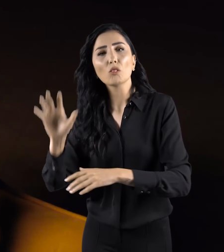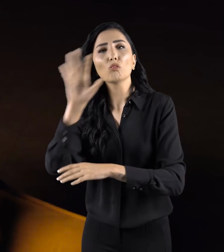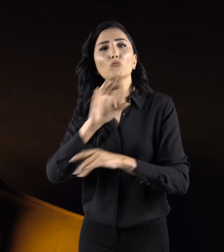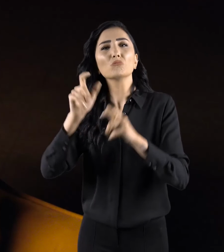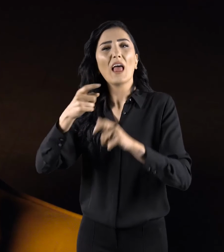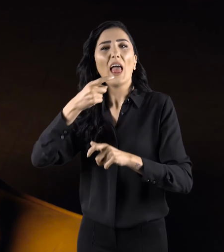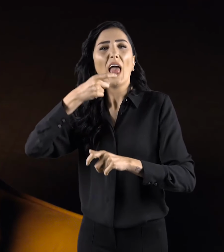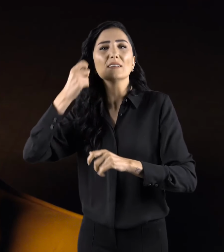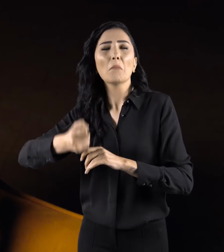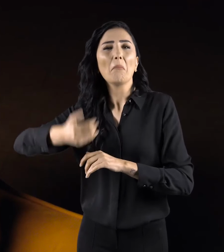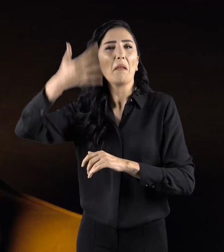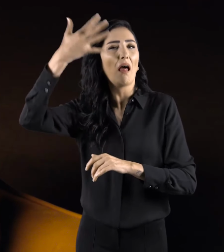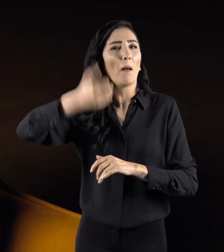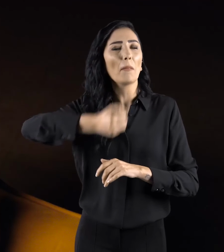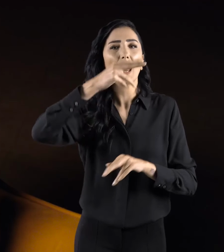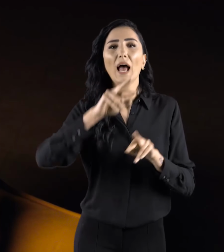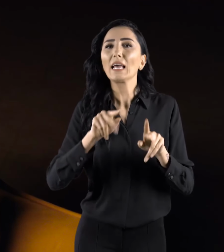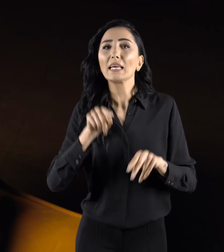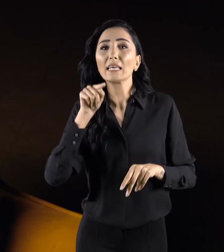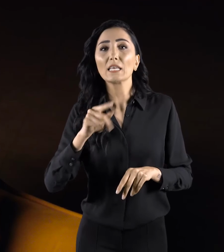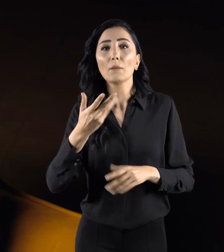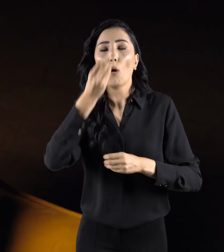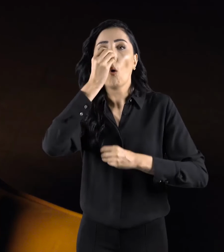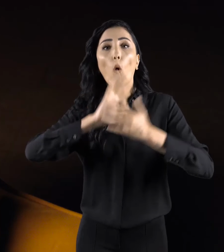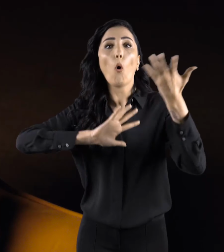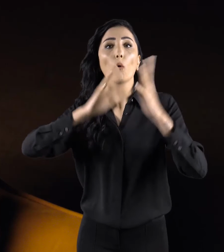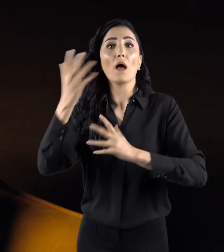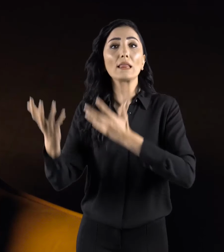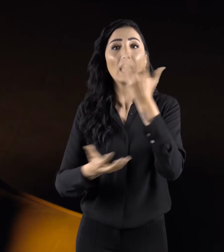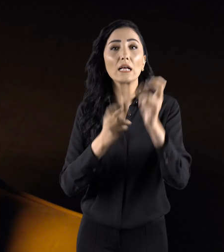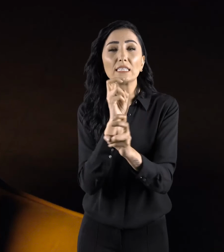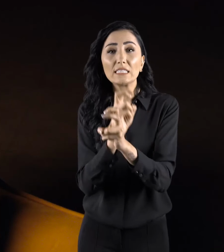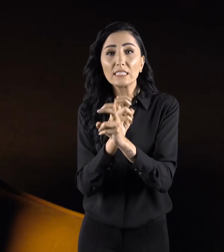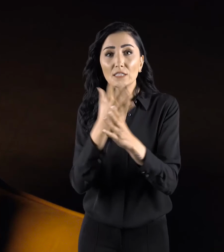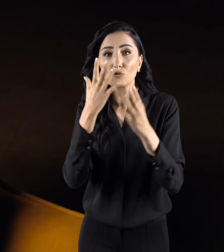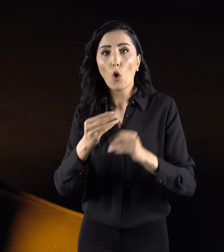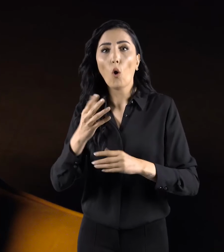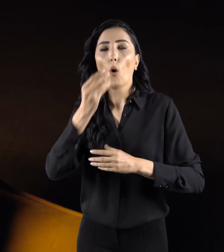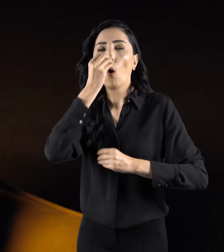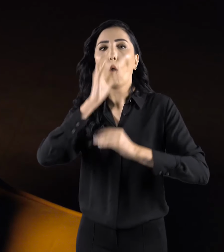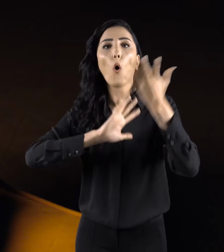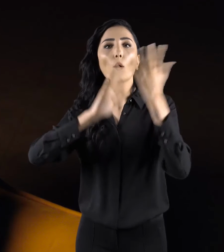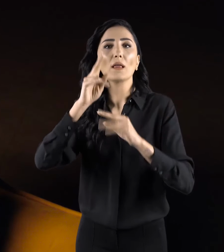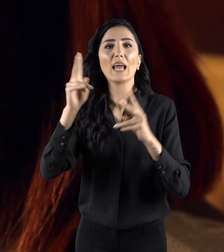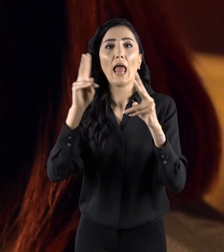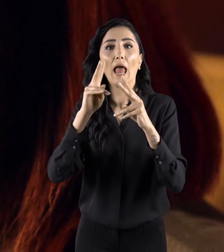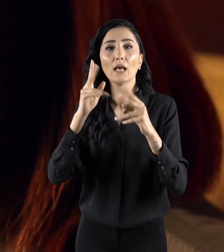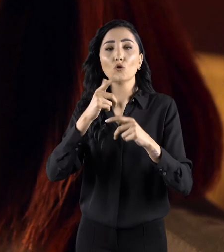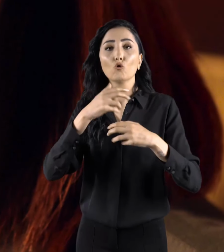tesisler meskûn mahaller gibi orman yangını riskini artıran bölgelerle ormanlar arasında emniyet yolları açılmalıdır. Orman